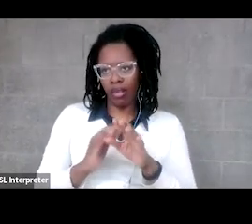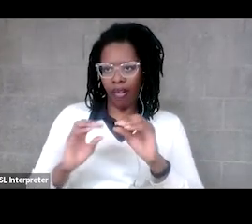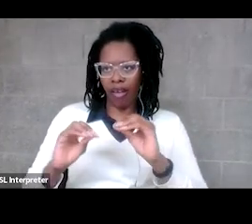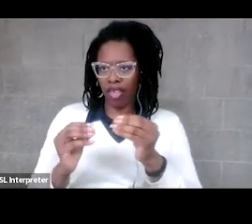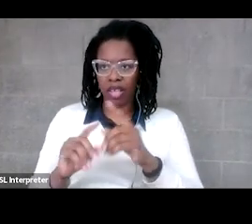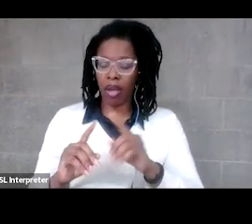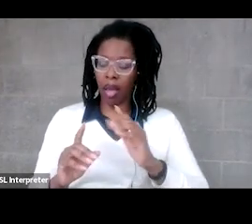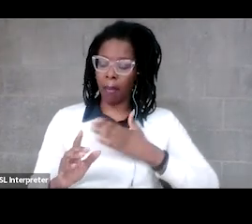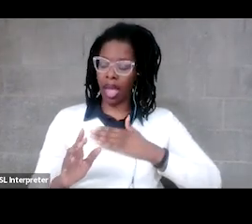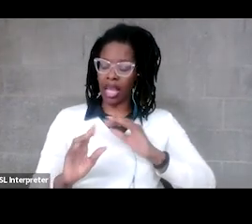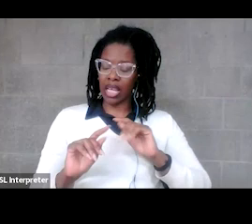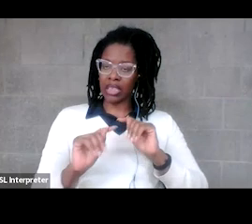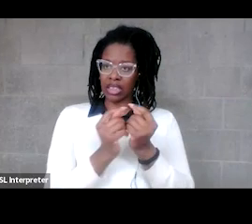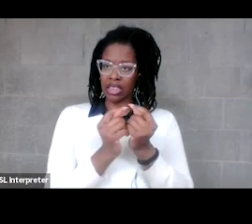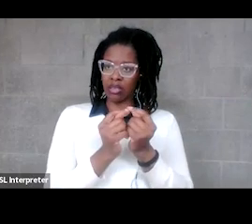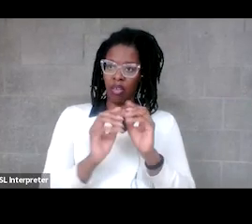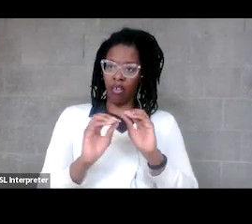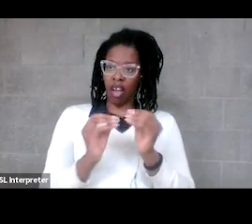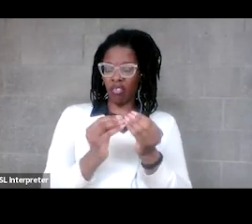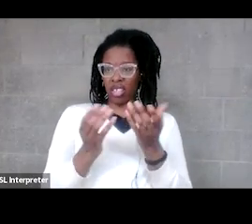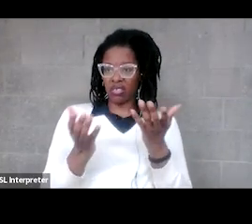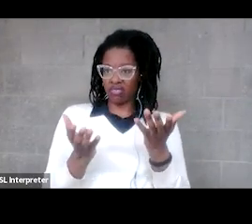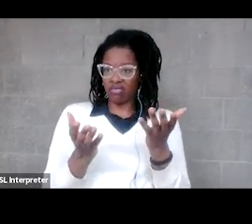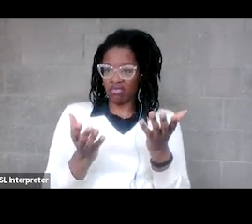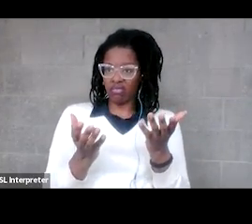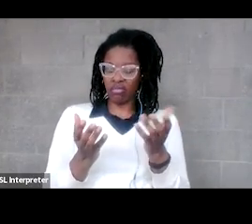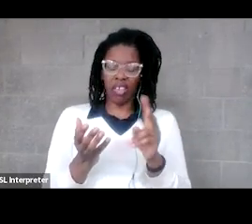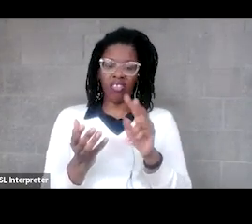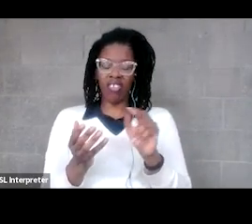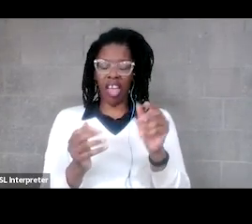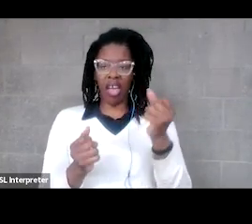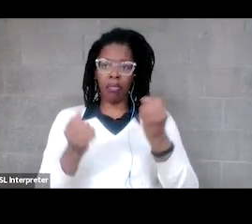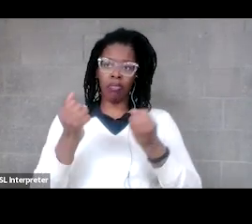nuestra oficina suele ser nuestra furgoneta PATH, y estamos fuera en la comunidad